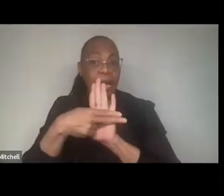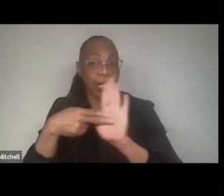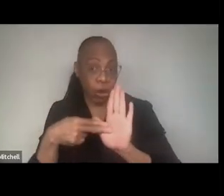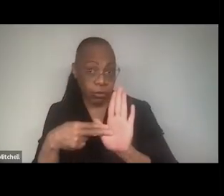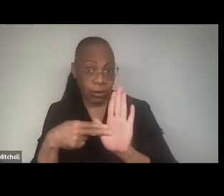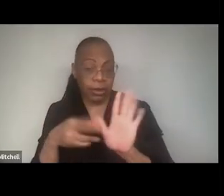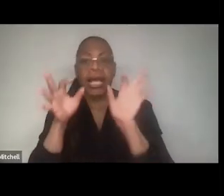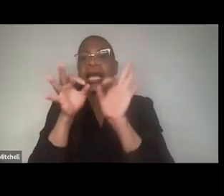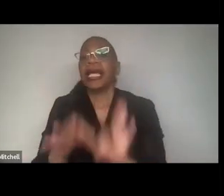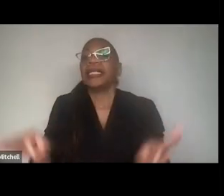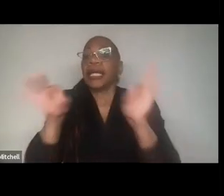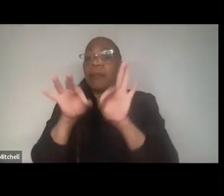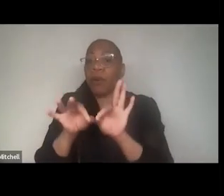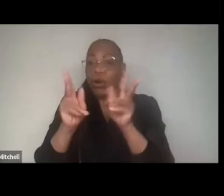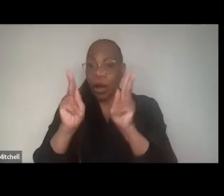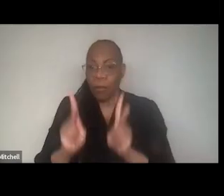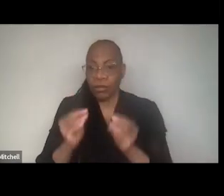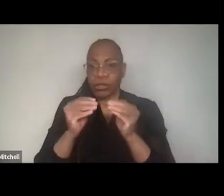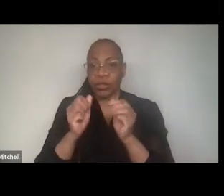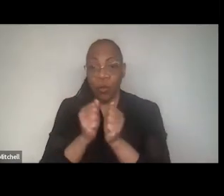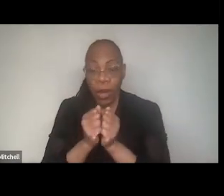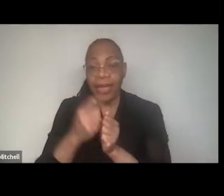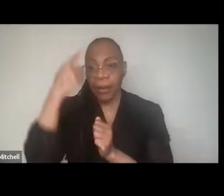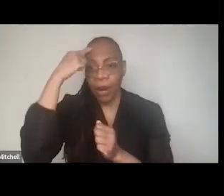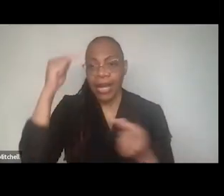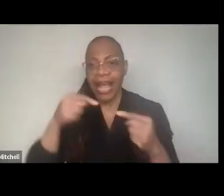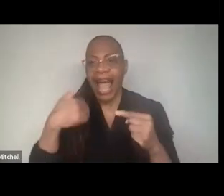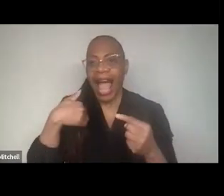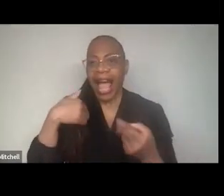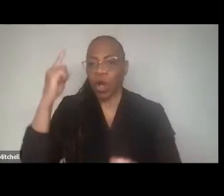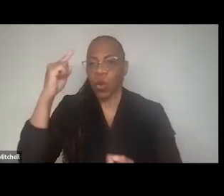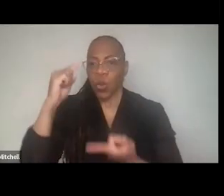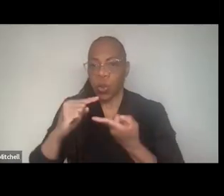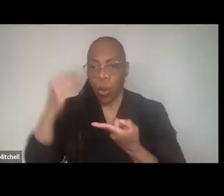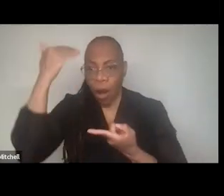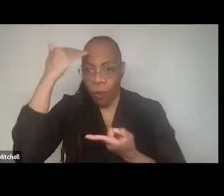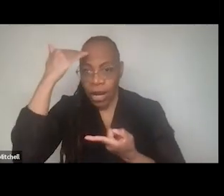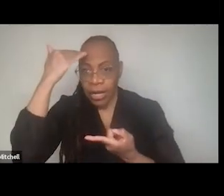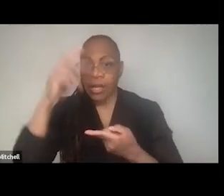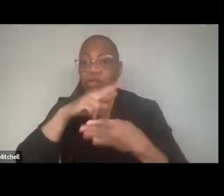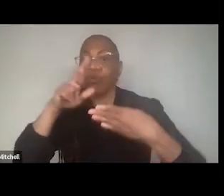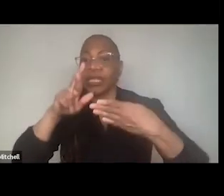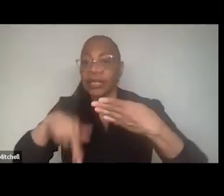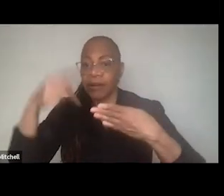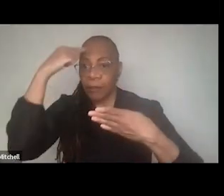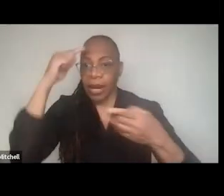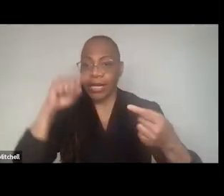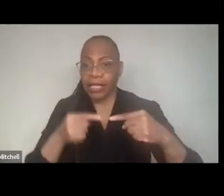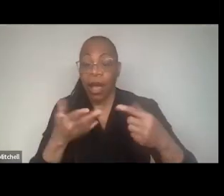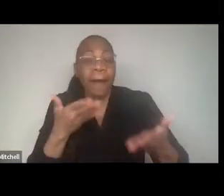las personas con una lesión cerebral tienen una disminución de la conciencia como resultado de su lesión cerebral. Entonces, puede que no vean cuáles son sus desafíos